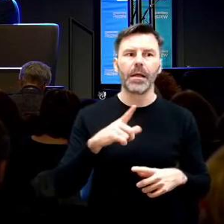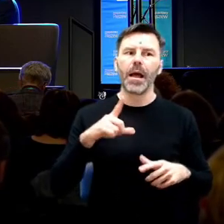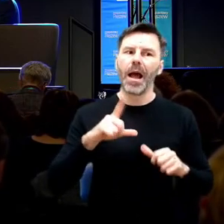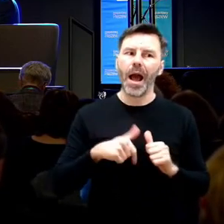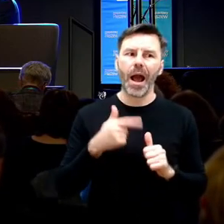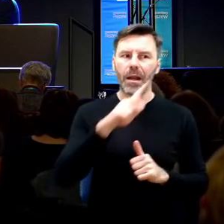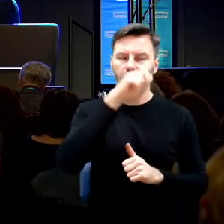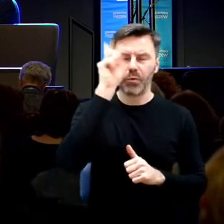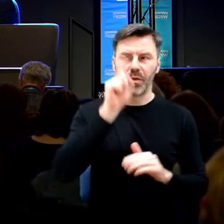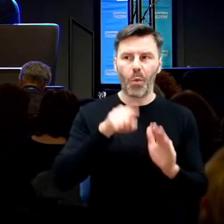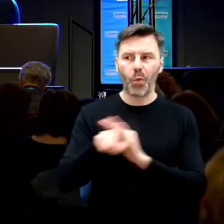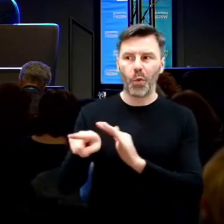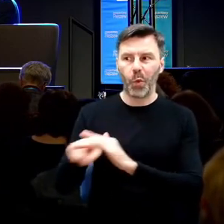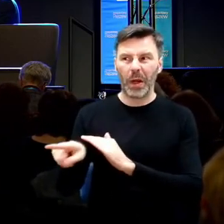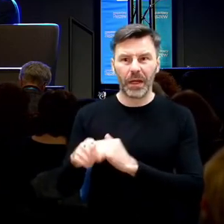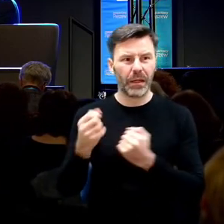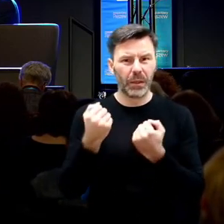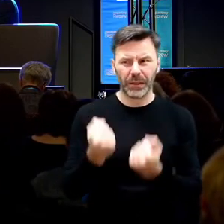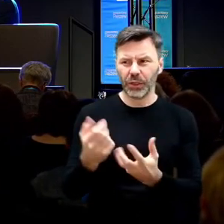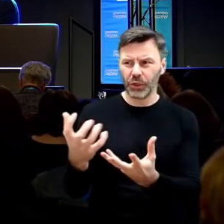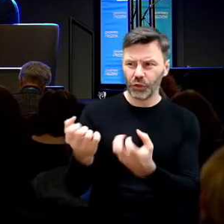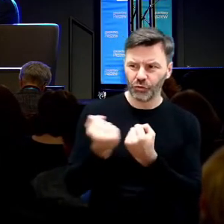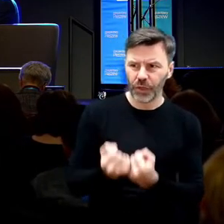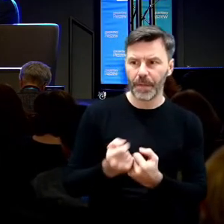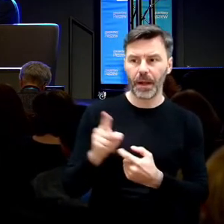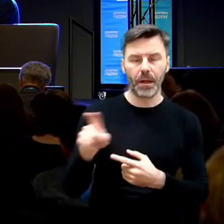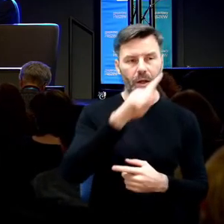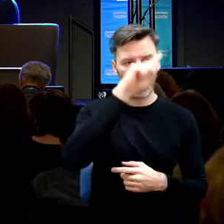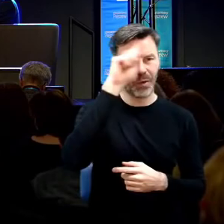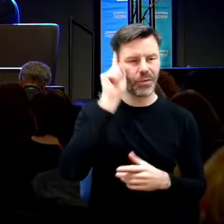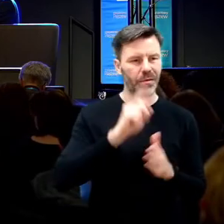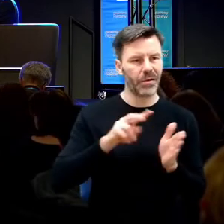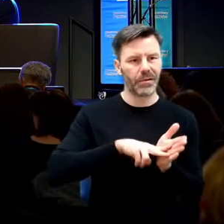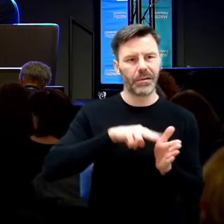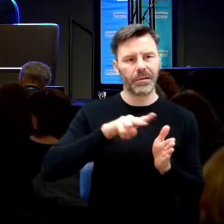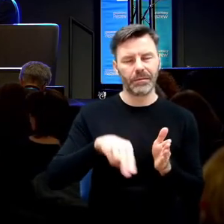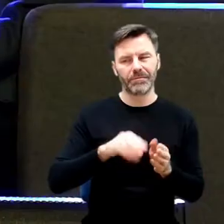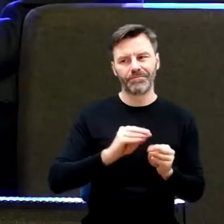Ci mieszkańcy faktycznie wyprowadzają się poza miasto, często do gmin ościennych,